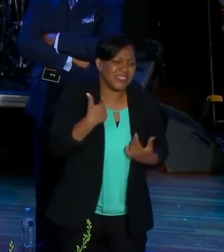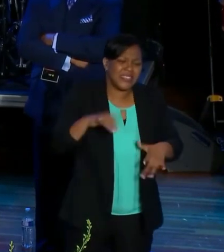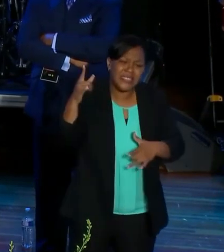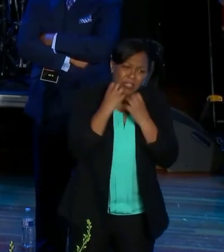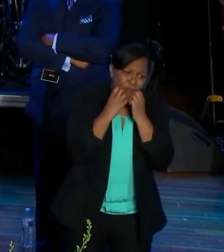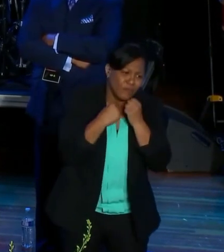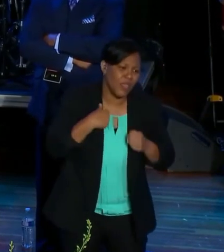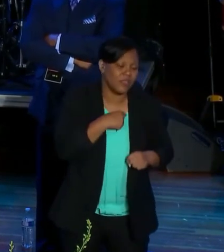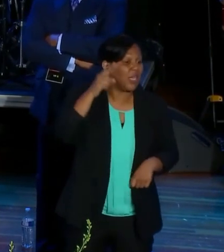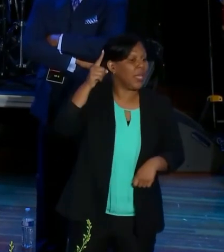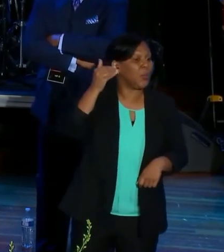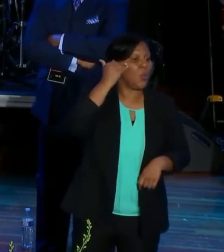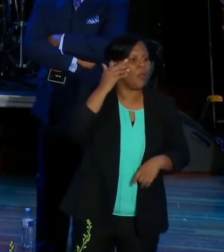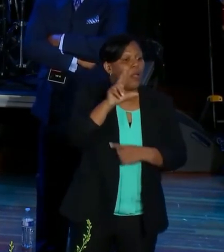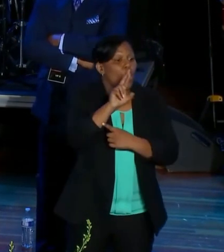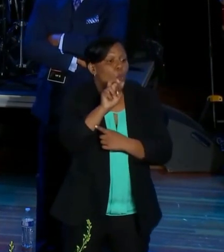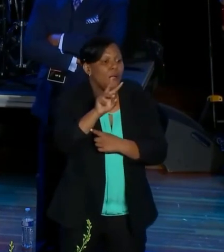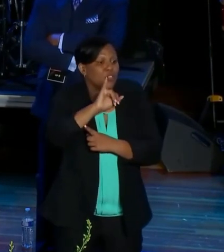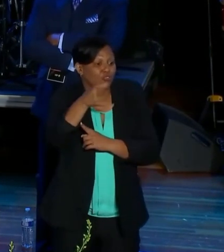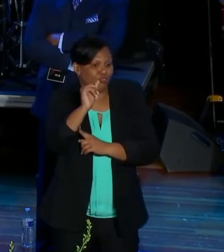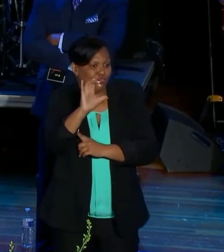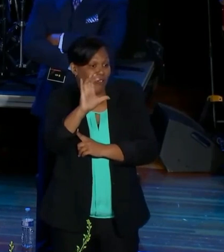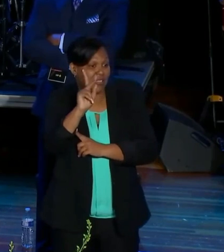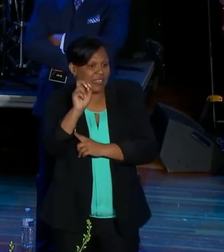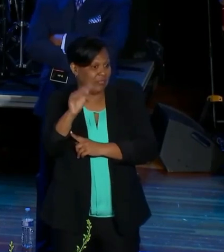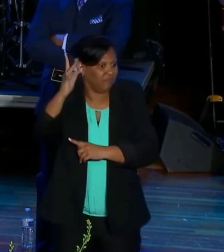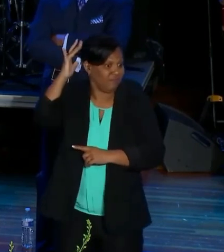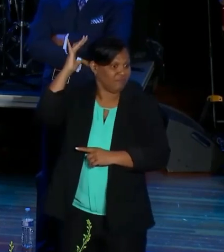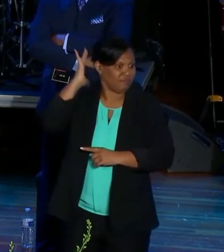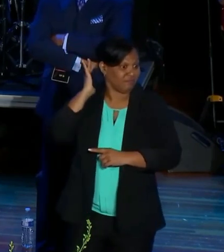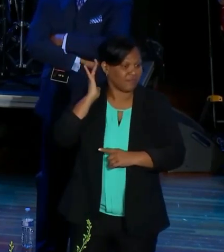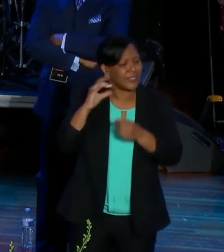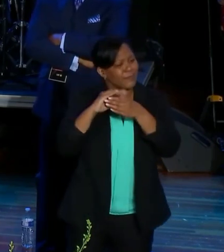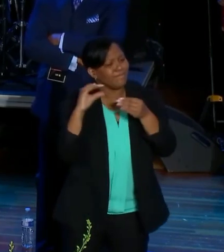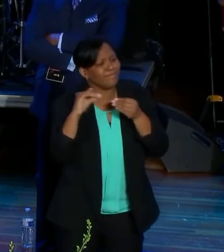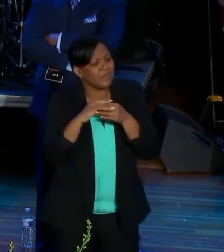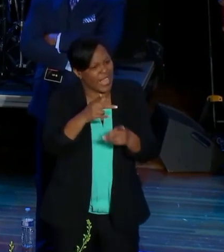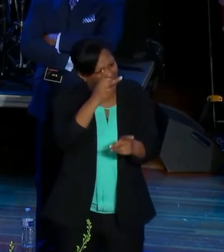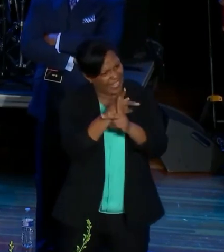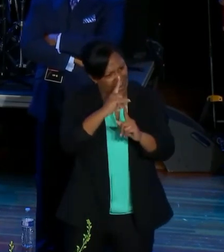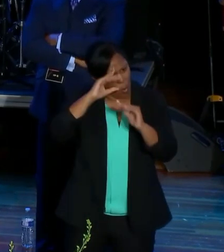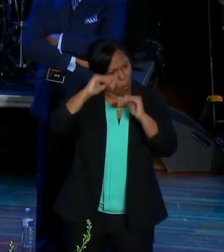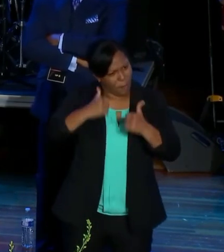Warren Jackson säga :"Håll hoppet levande!" Och jag vet att president Obama skrev en bok om hoppet